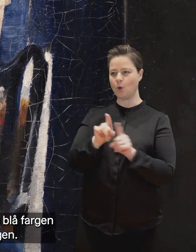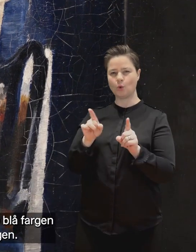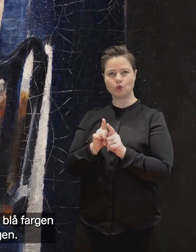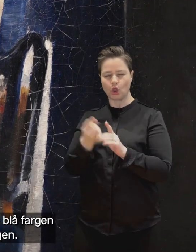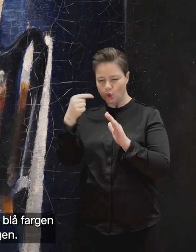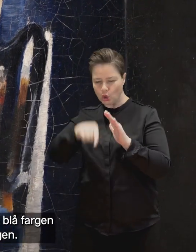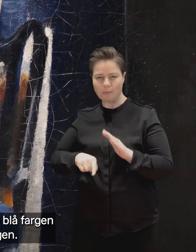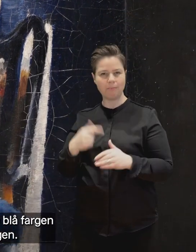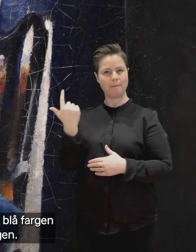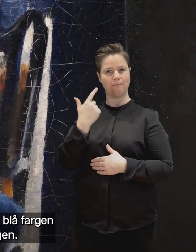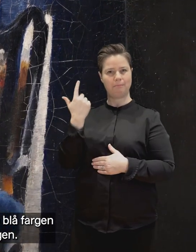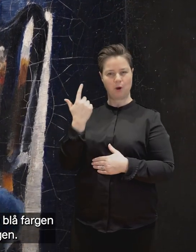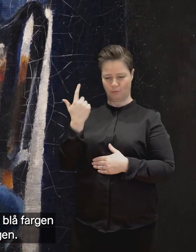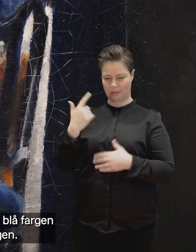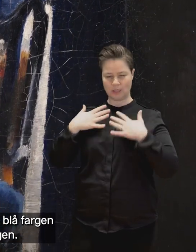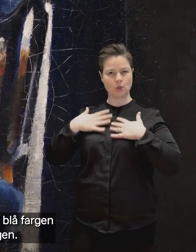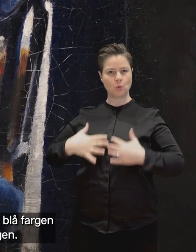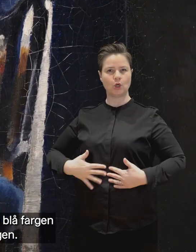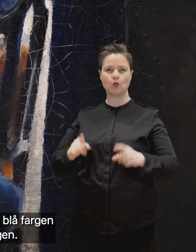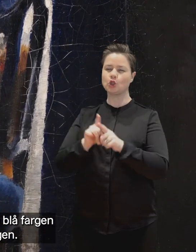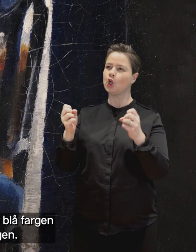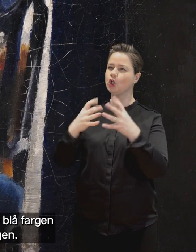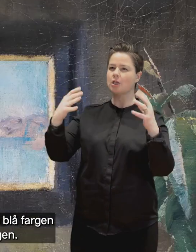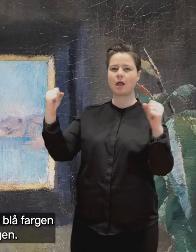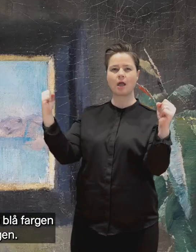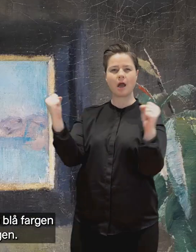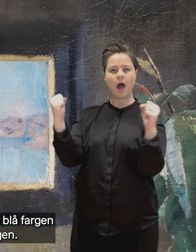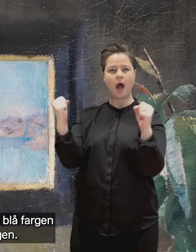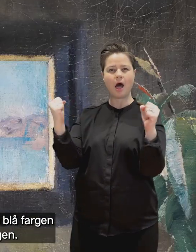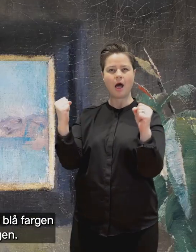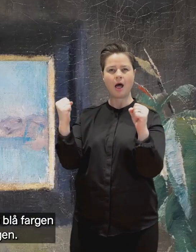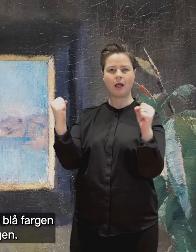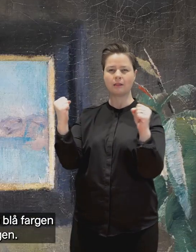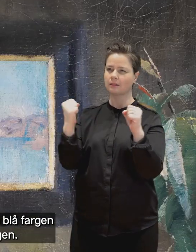og den friske, lyse, kalde blå fargen i maleriet på veggen.